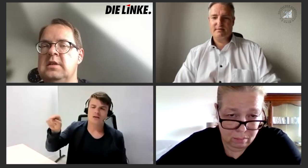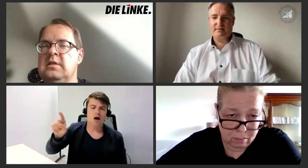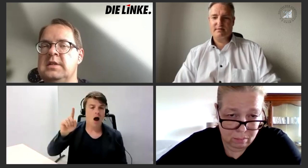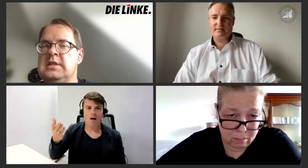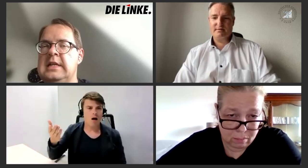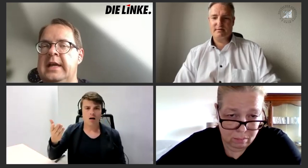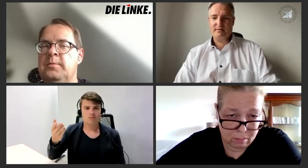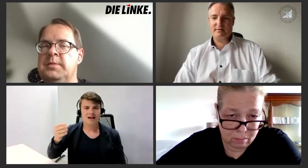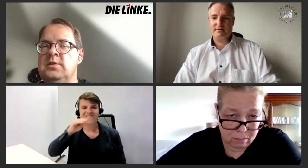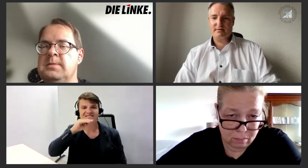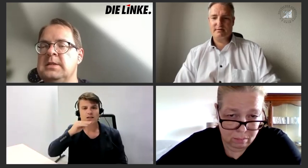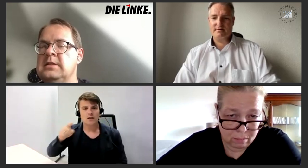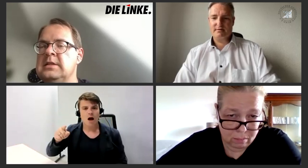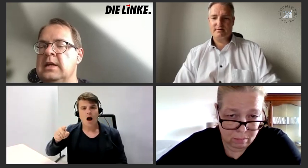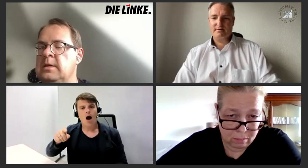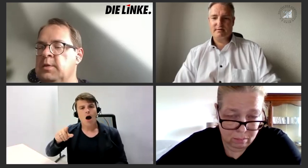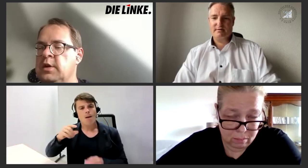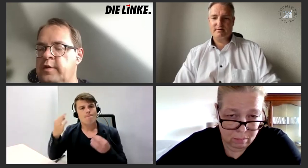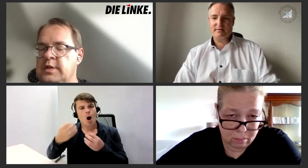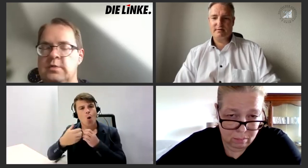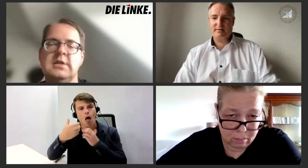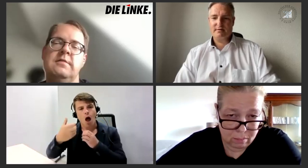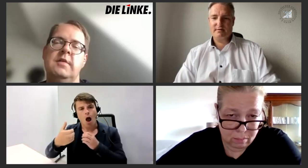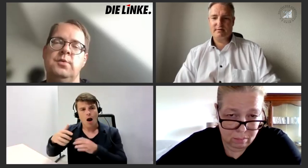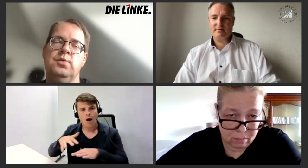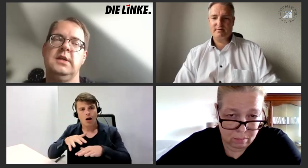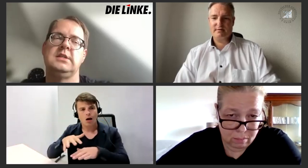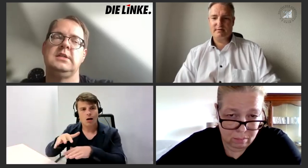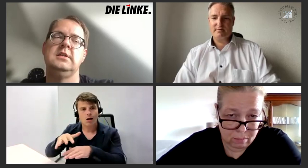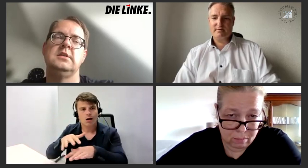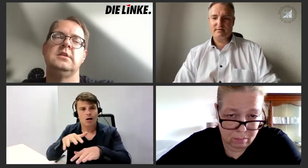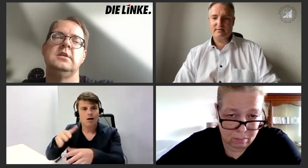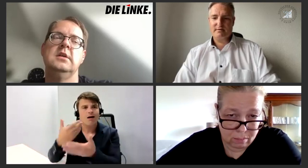da waren aber die Wege des Wassers etwas länger, beziehungsweise das langsamer geflossen, so dass